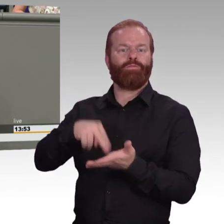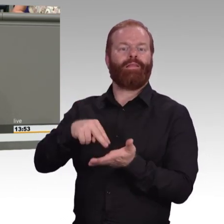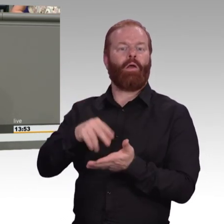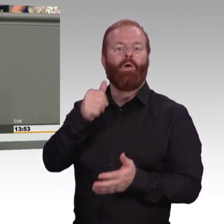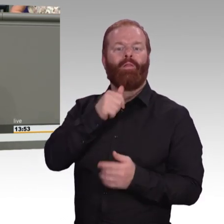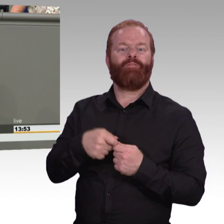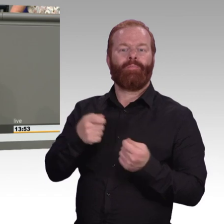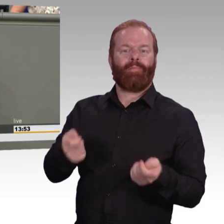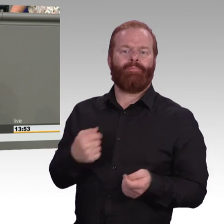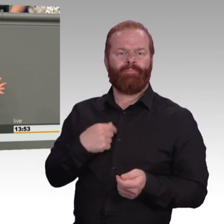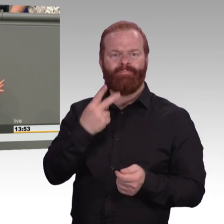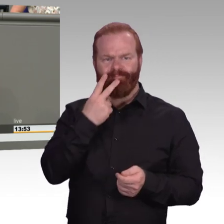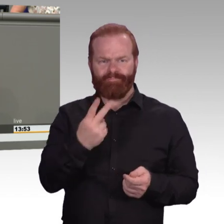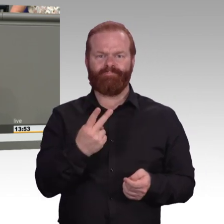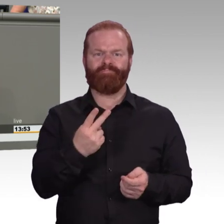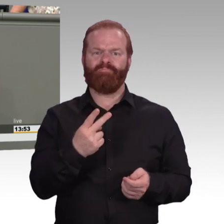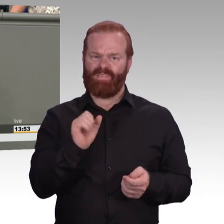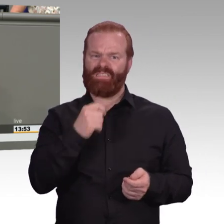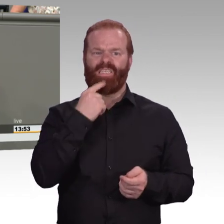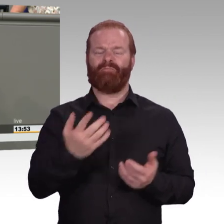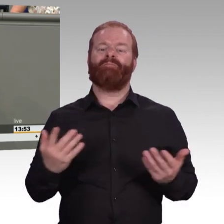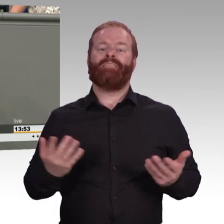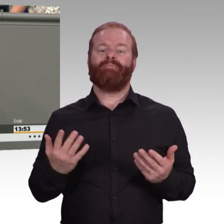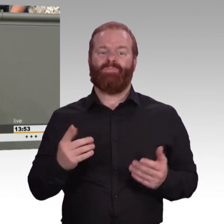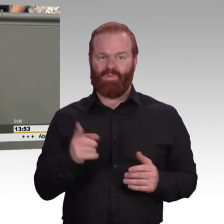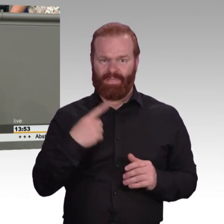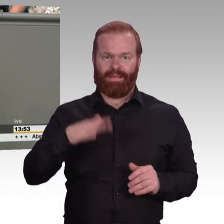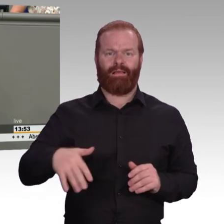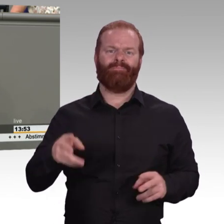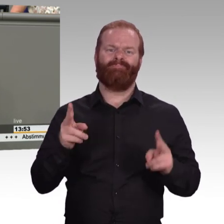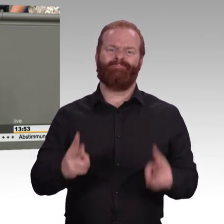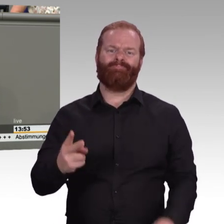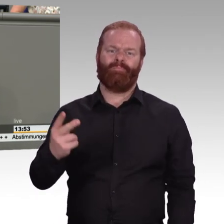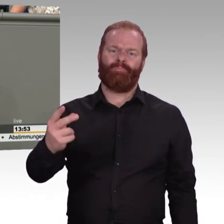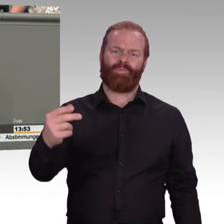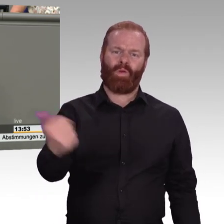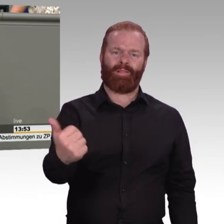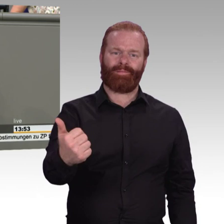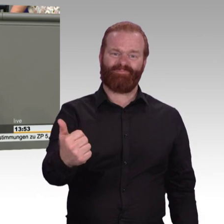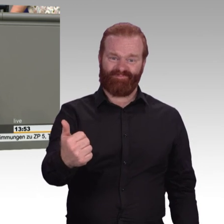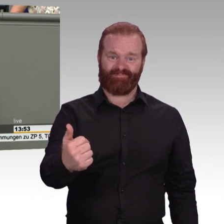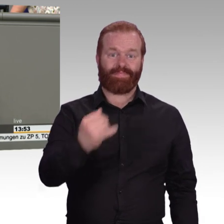und und und zusammen mit vielen eben auch in den Parteien für die Kinderrechte im Grundgesetz gekämpft haben,